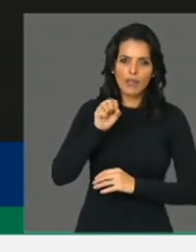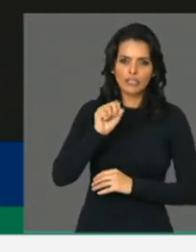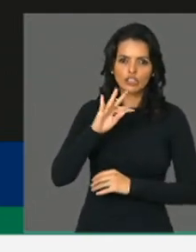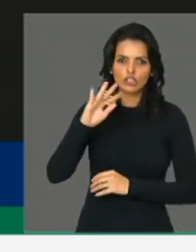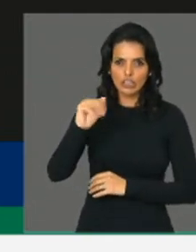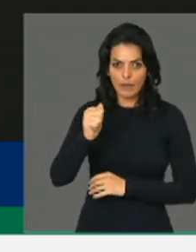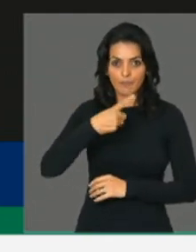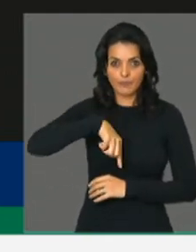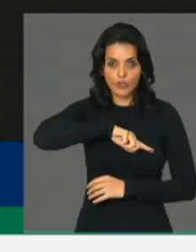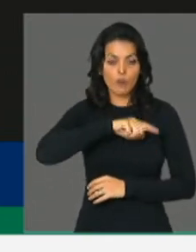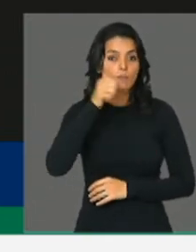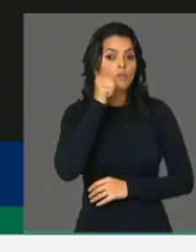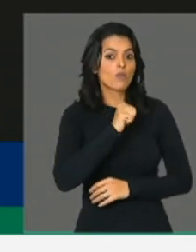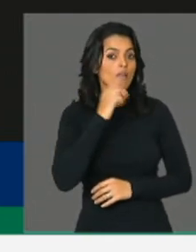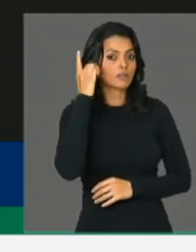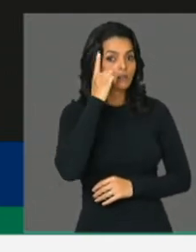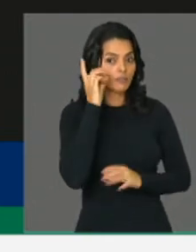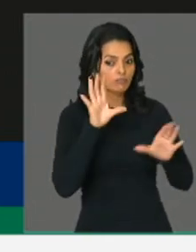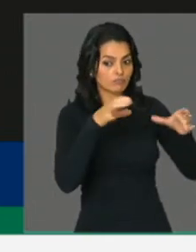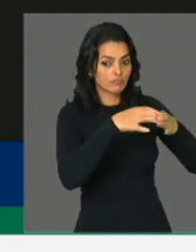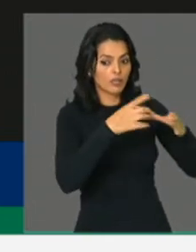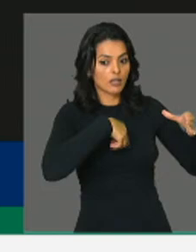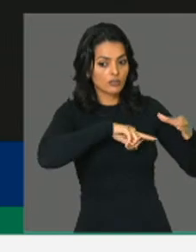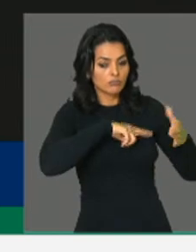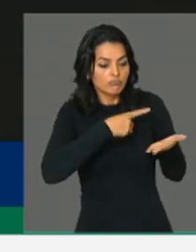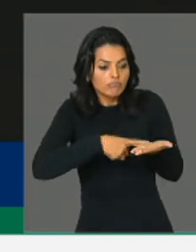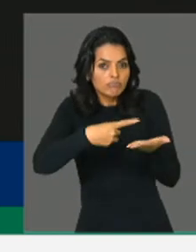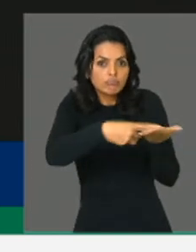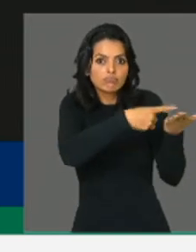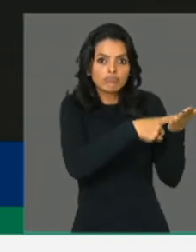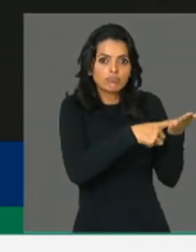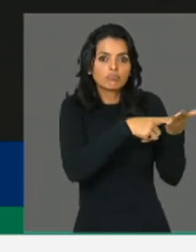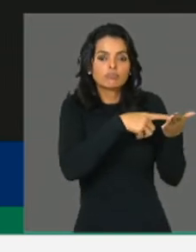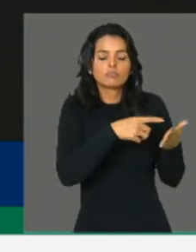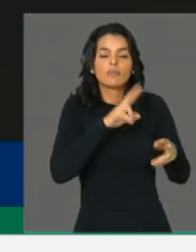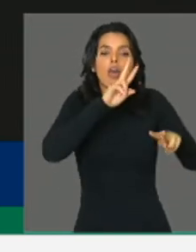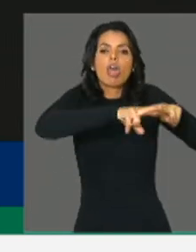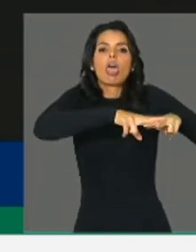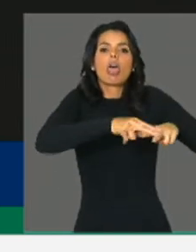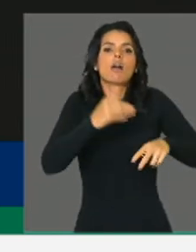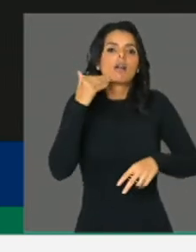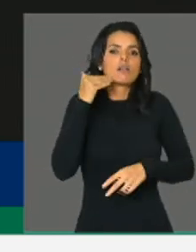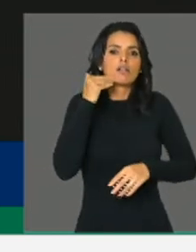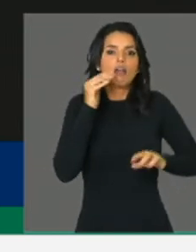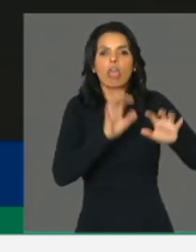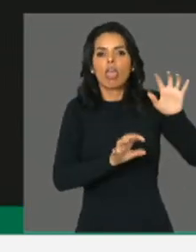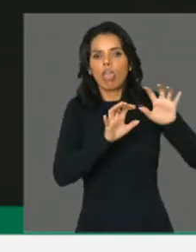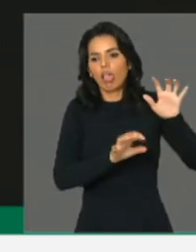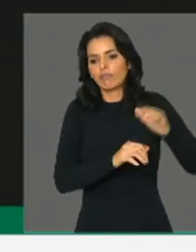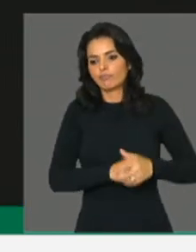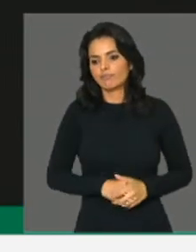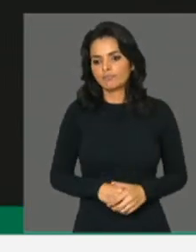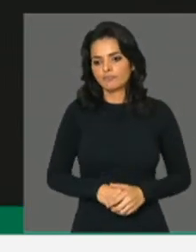QUANTO -- O QUANTO AINDA PRECISAMOS E HOJE JUNTAMENTE COM VÁRIAS DEPUTADAS, AUDIÊ NCIAS, SENHOR PRESIDENTE NO DIA 10 DE MAIO, EM HOMENAGEM